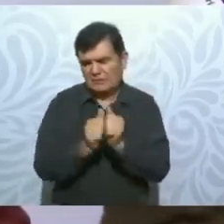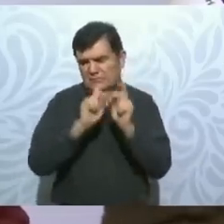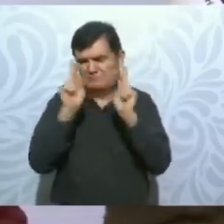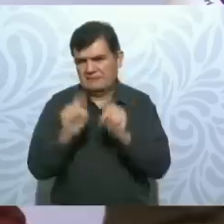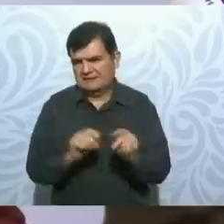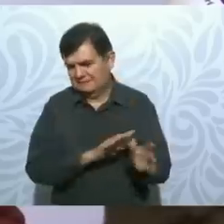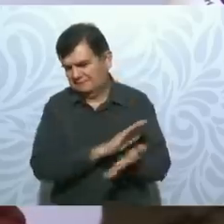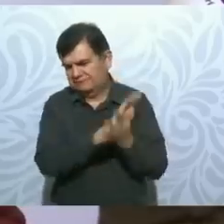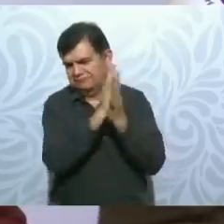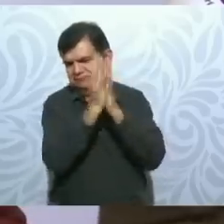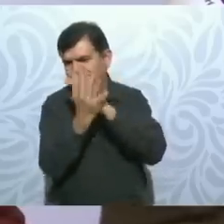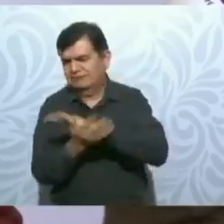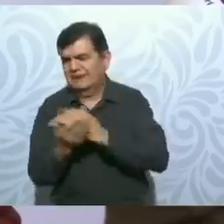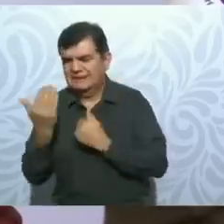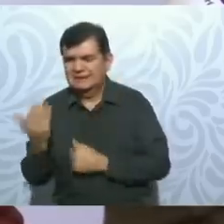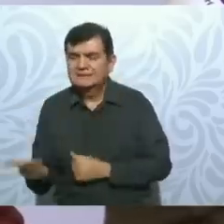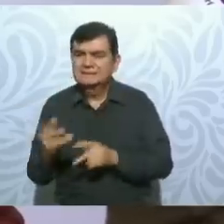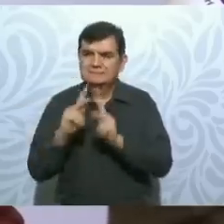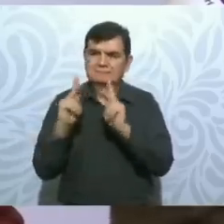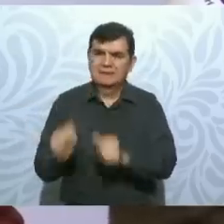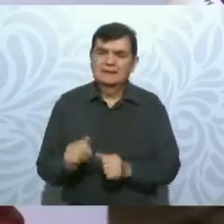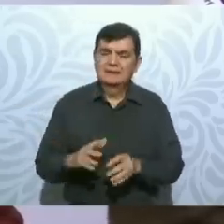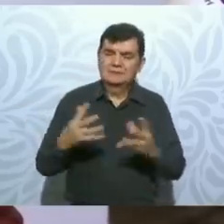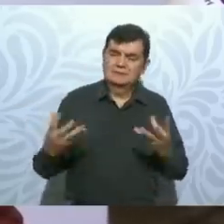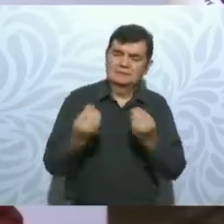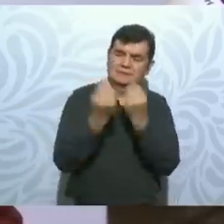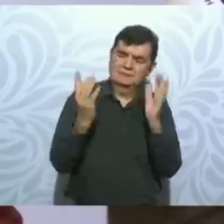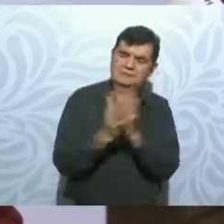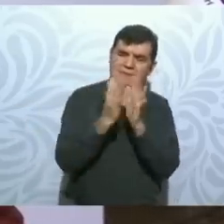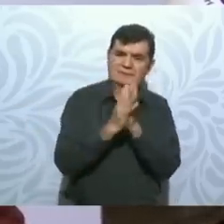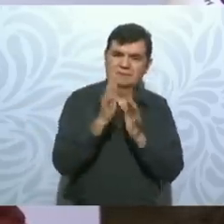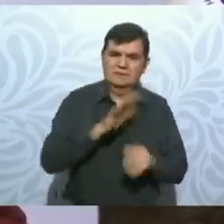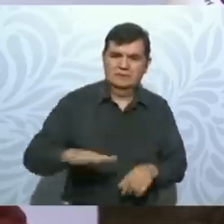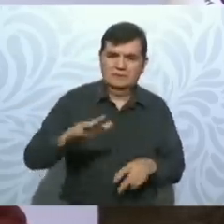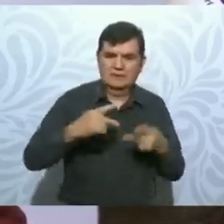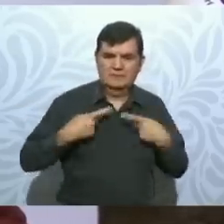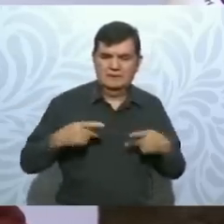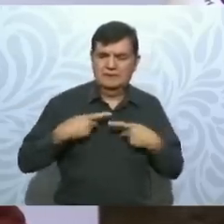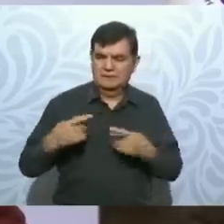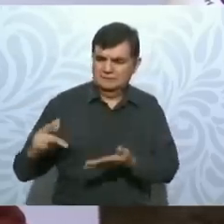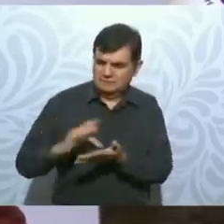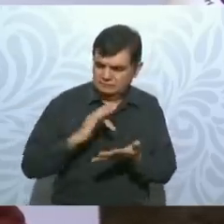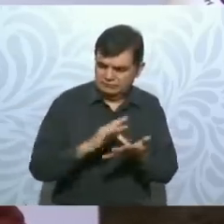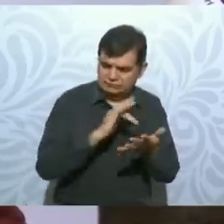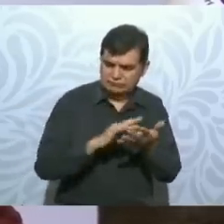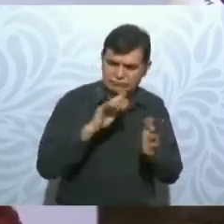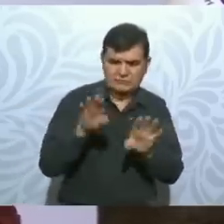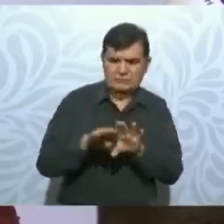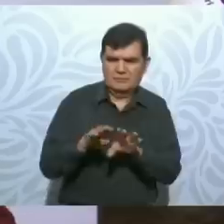e impulsar la participación de la población en la toma de decisiones a través de comités